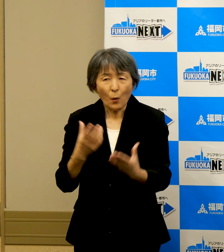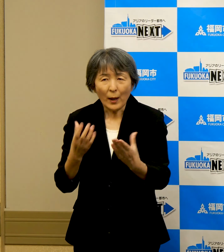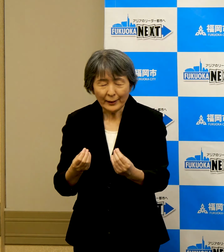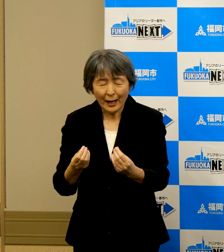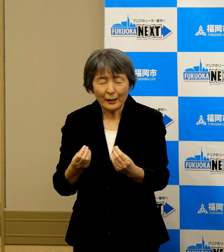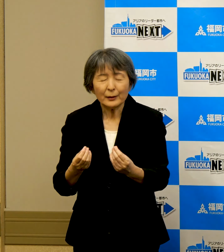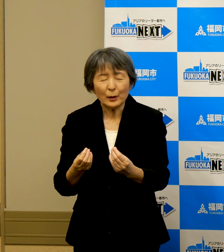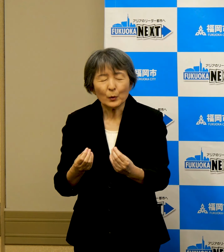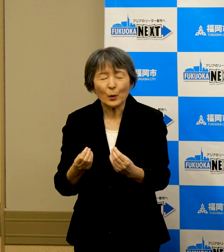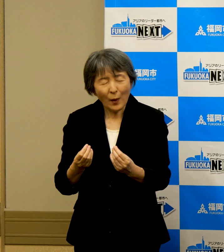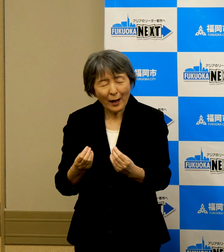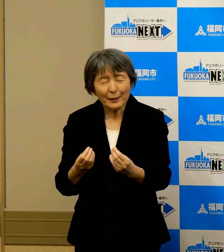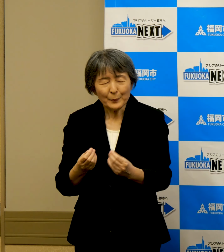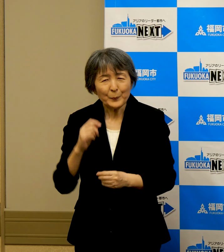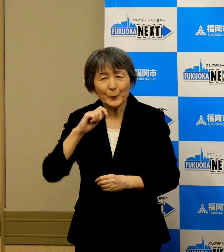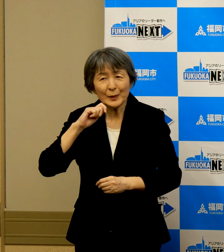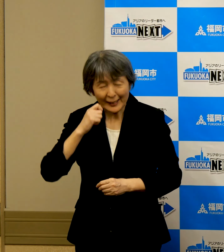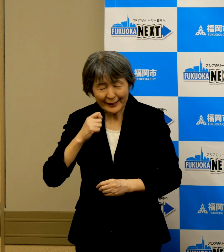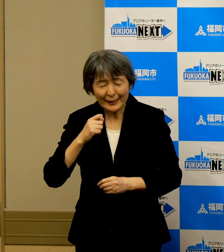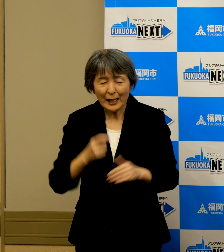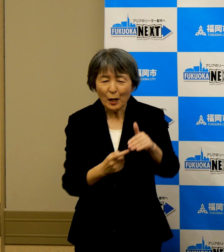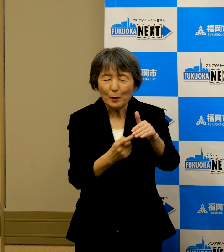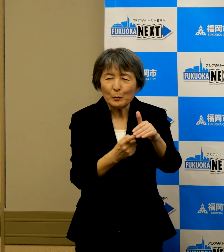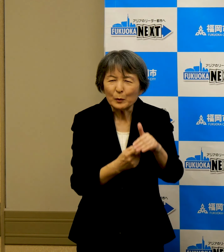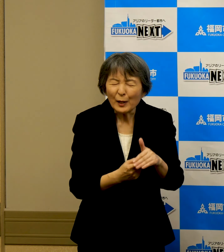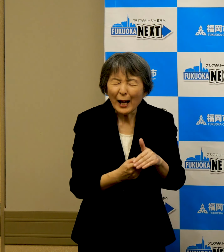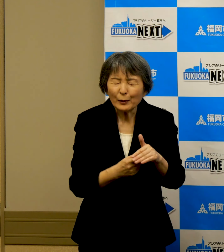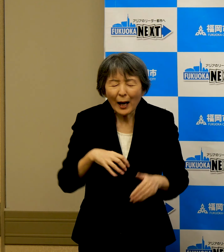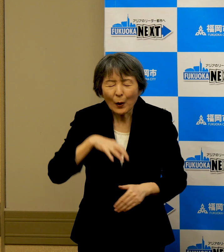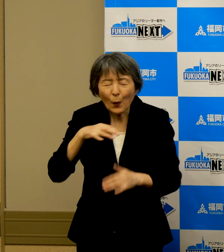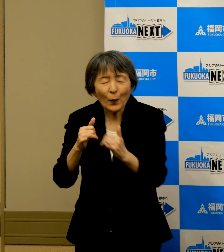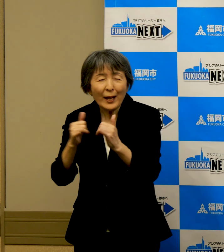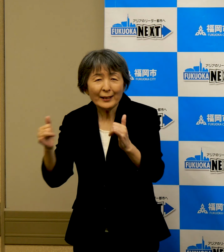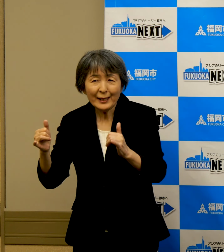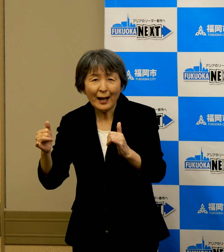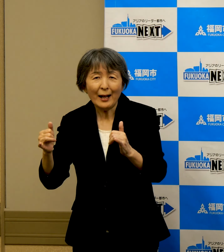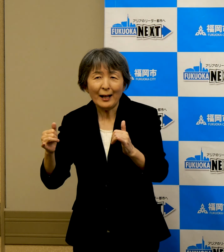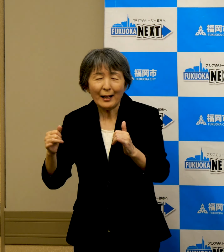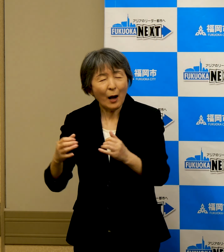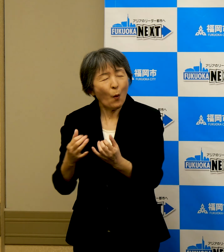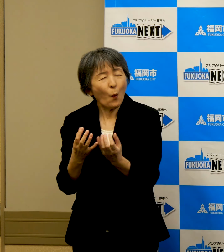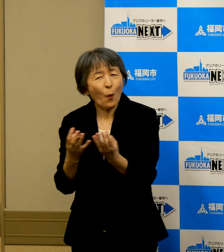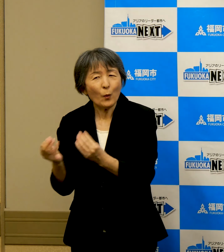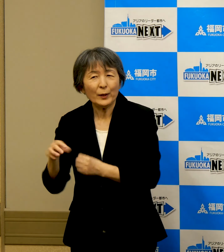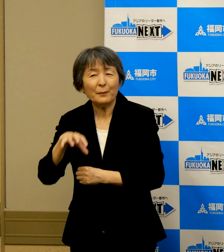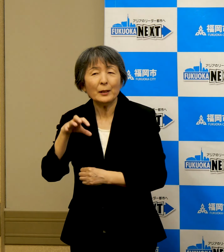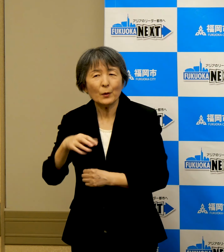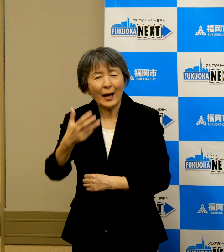高齢者が多いところというのは 全体の8割の接種率というところが 多分完了になると思うんですが